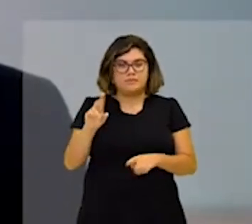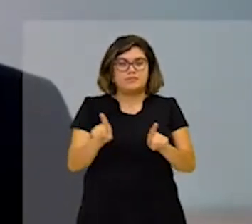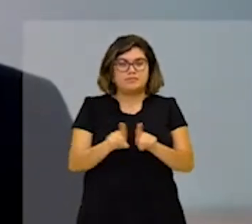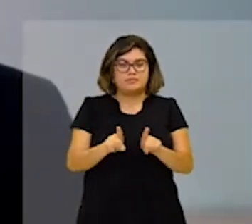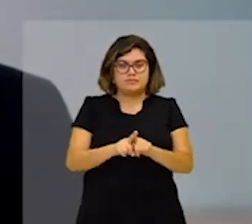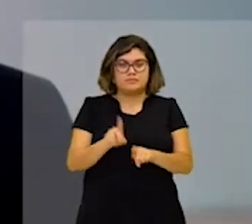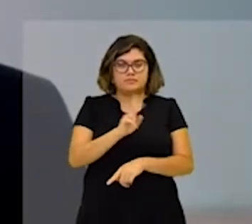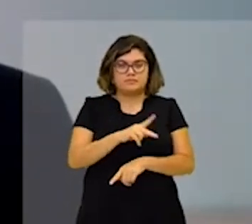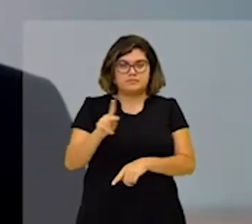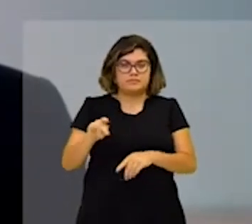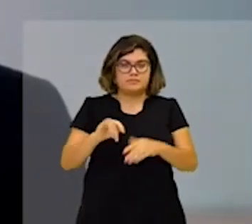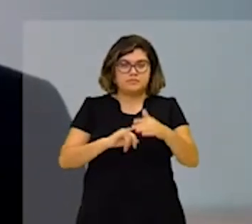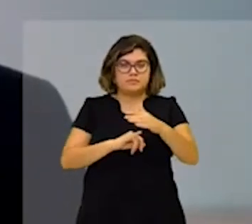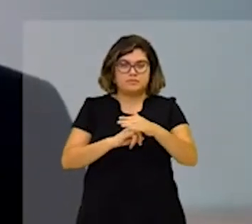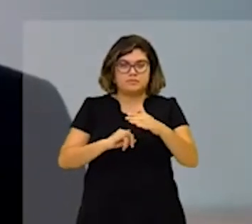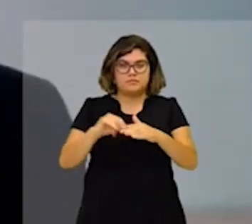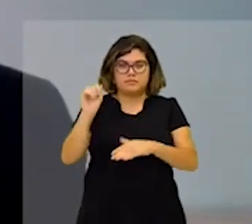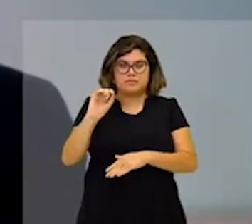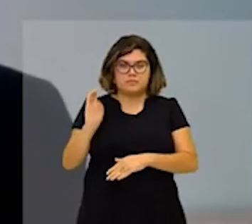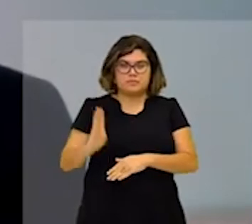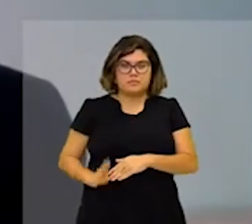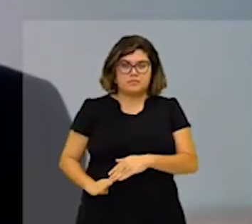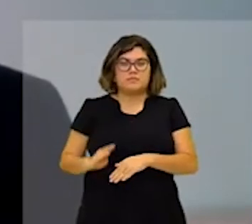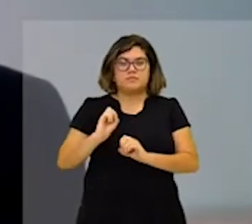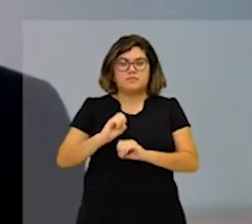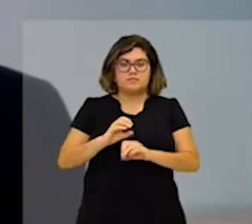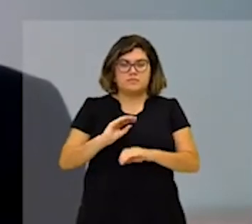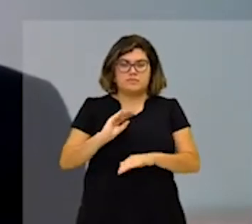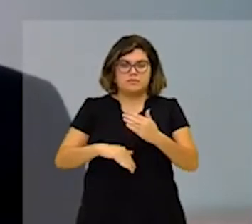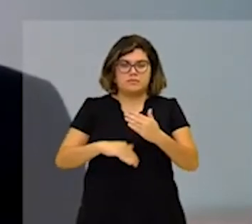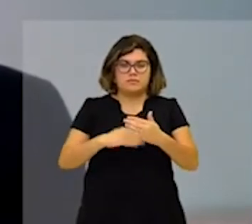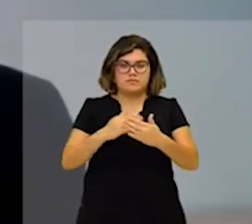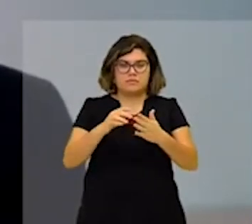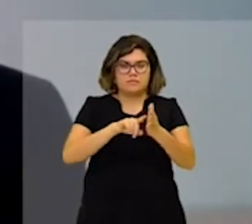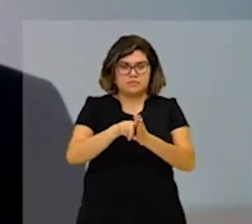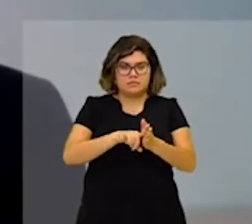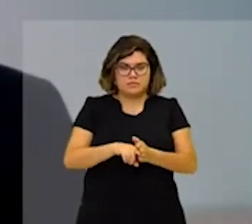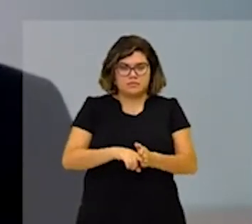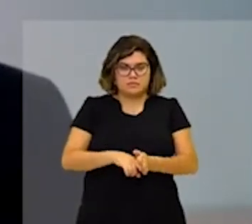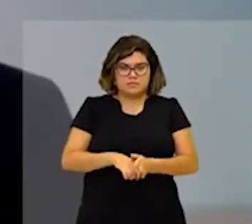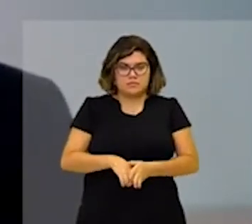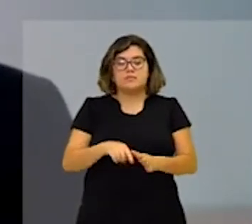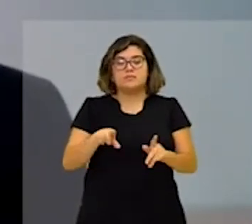Instituto Brasileiro de ensino desenvolvimento e pesquisa e coordenadora da Transparência eleitoral